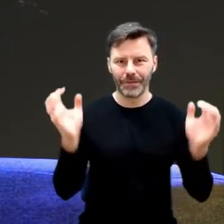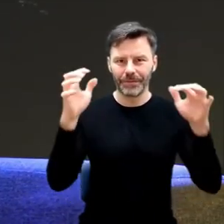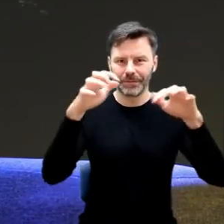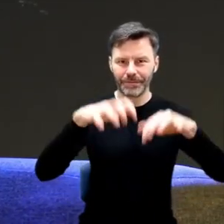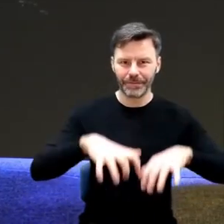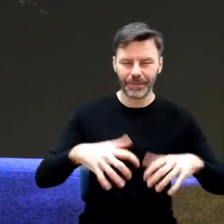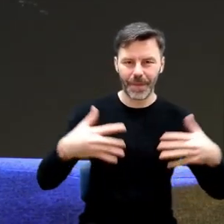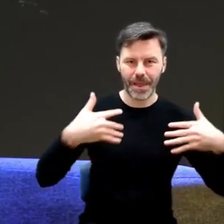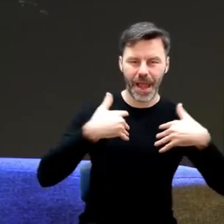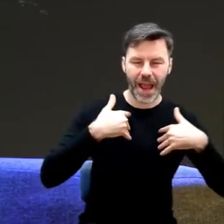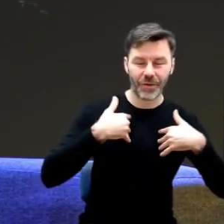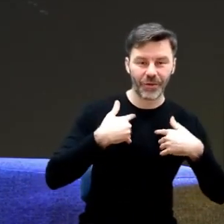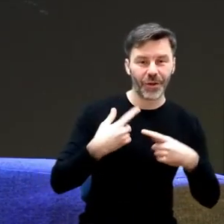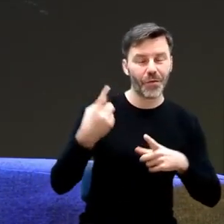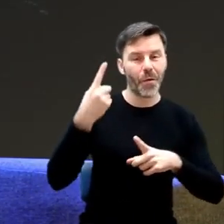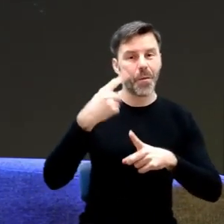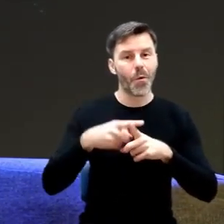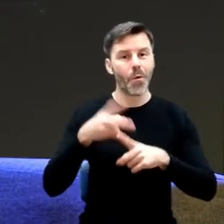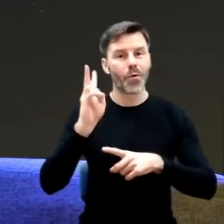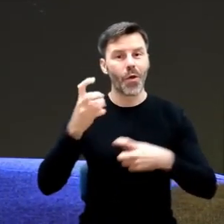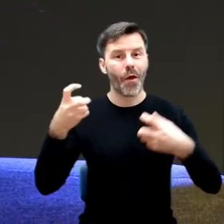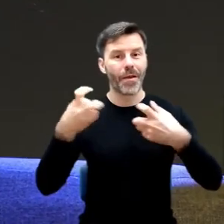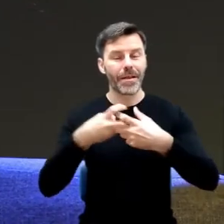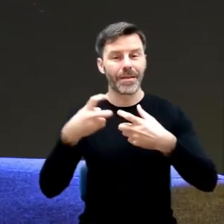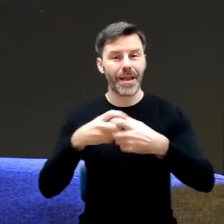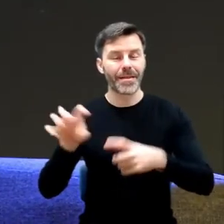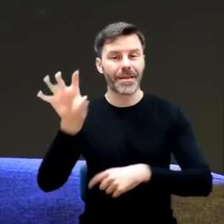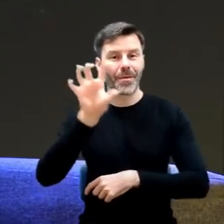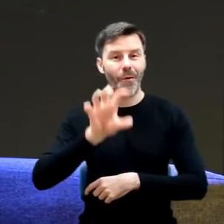Do tego bycia online to jeszcze nawiążę.